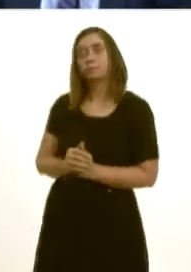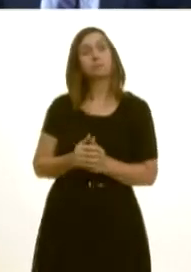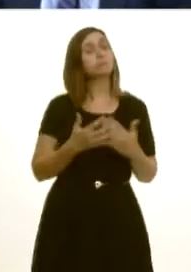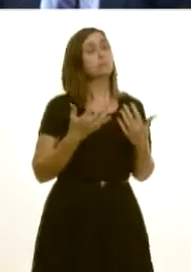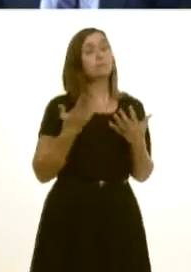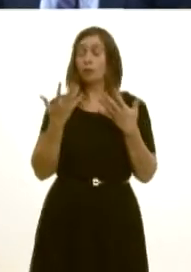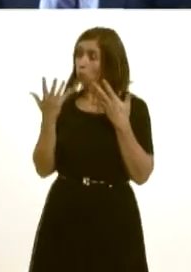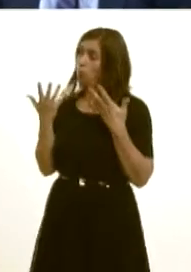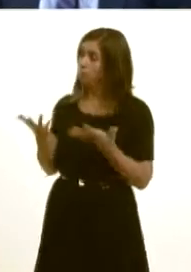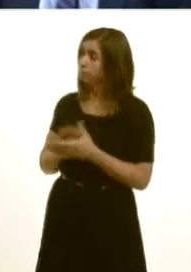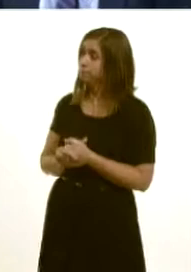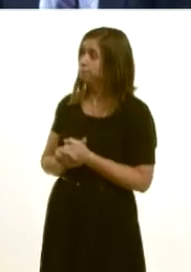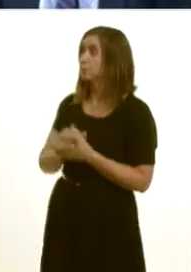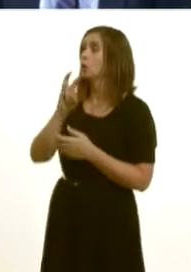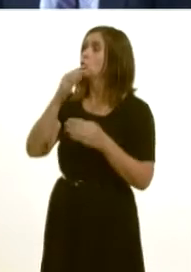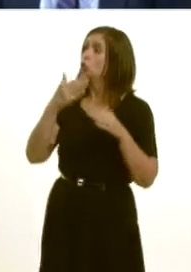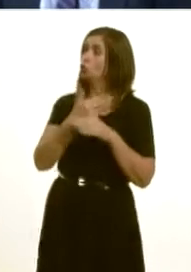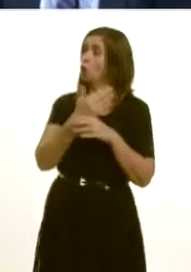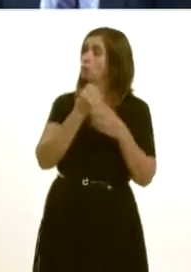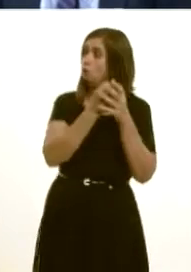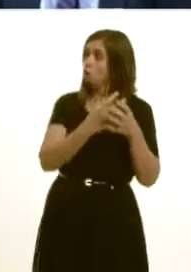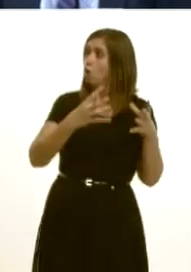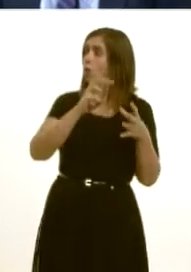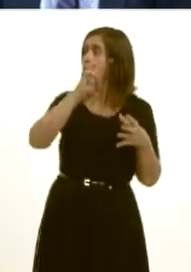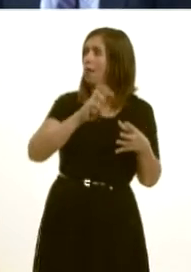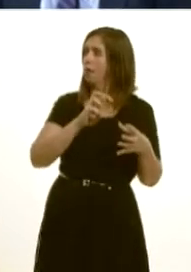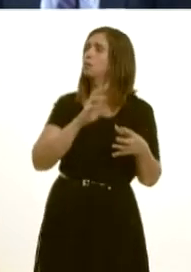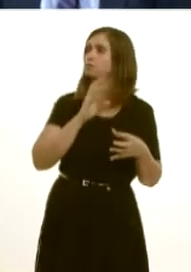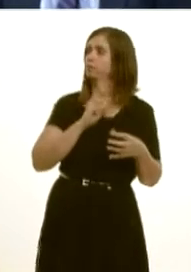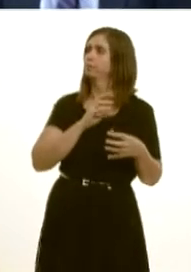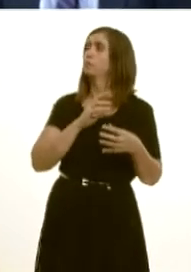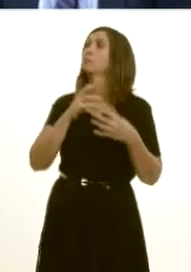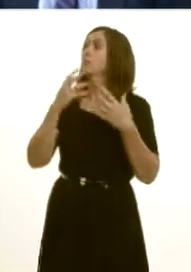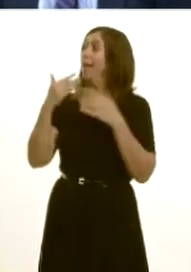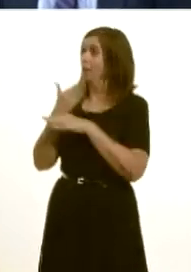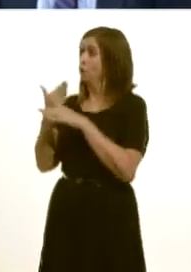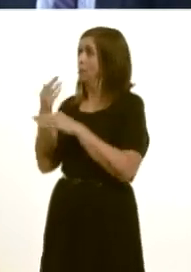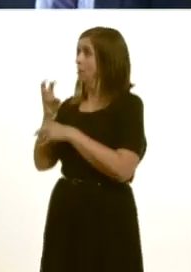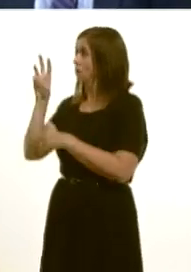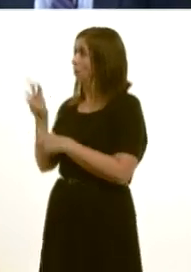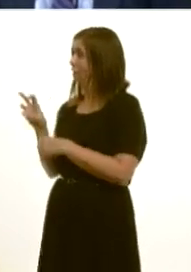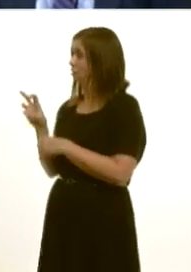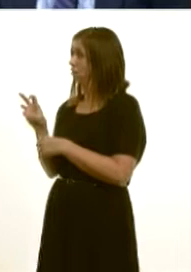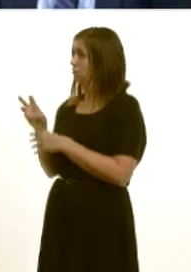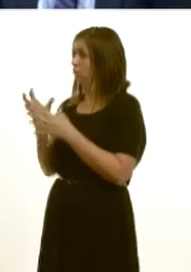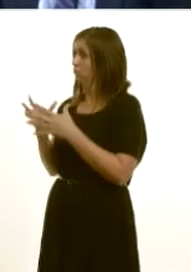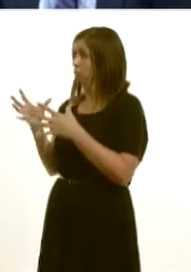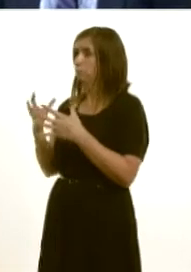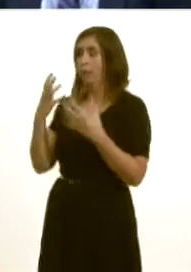sôn am hwnnw sawl gwaith yn y Siambr hon—ac wrth gwrs y gwaith sy’n cael ei wneud gan